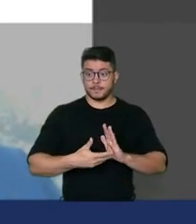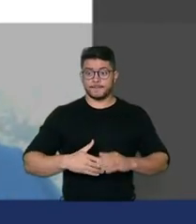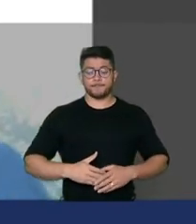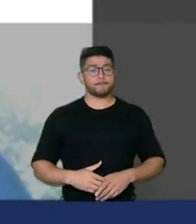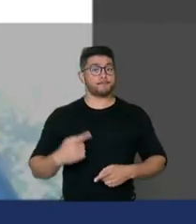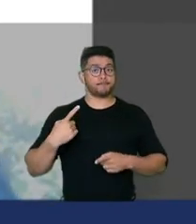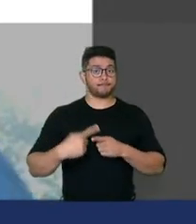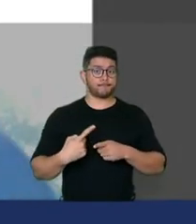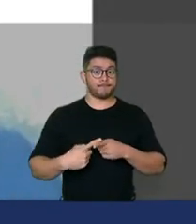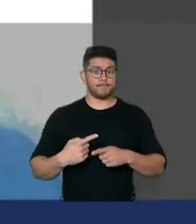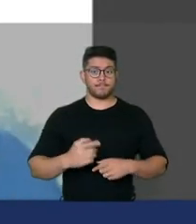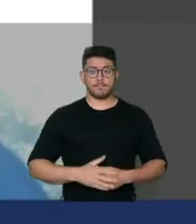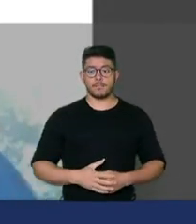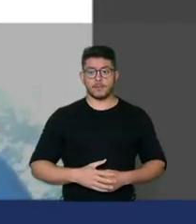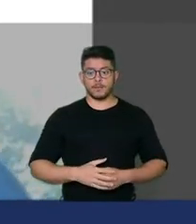ESTA CASA SÃO, É VIOLENTÍSSIMO E POR QUÊ?